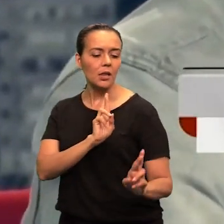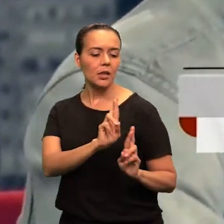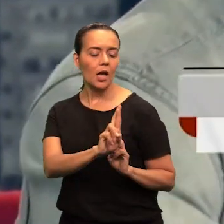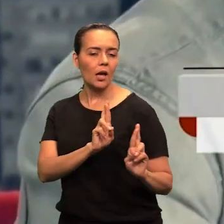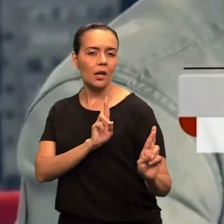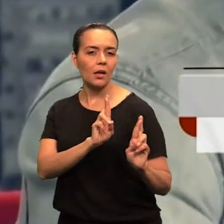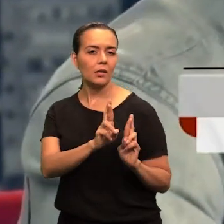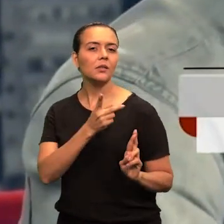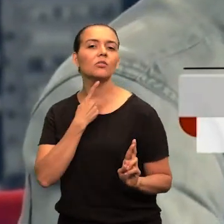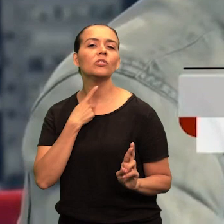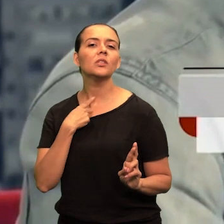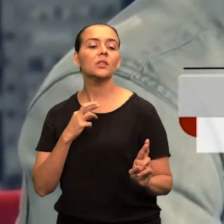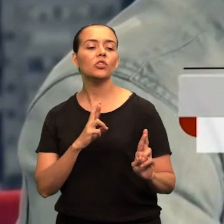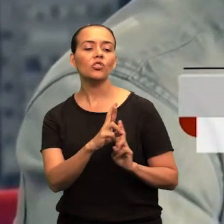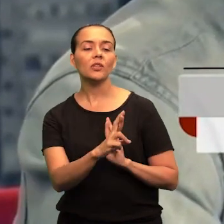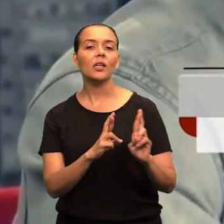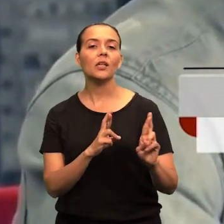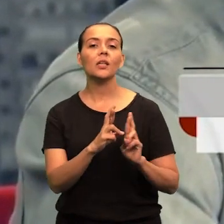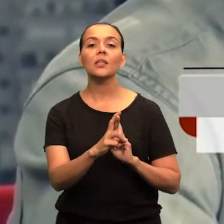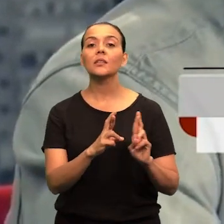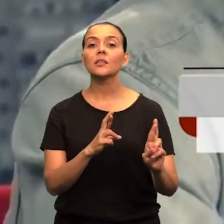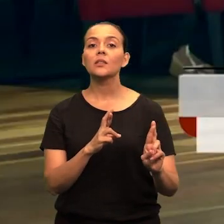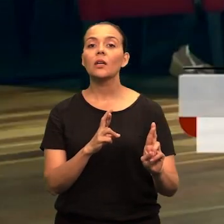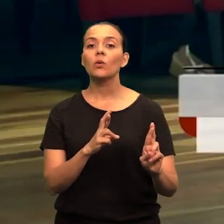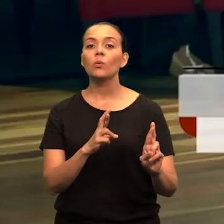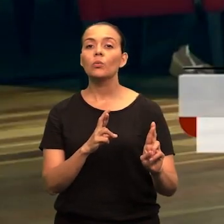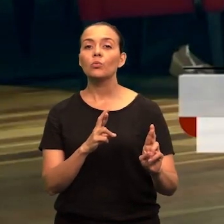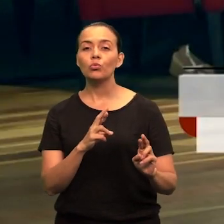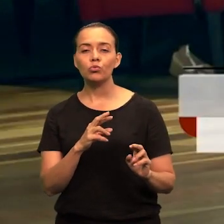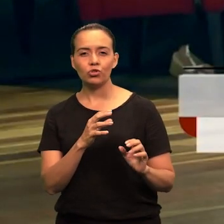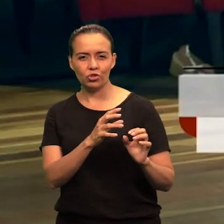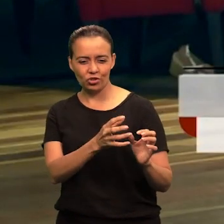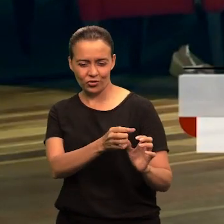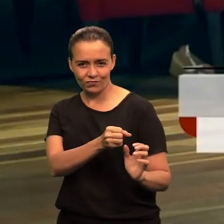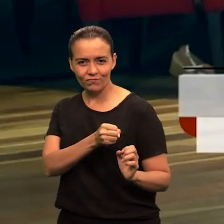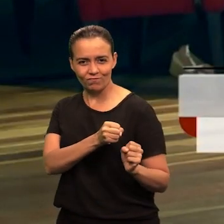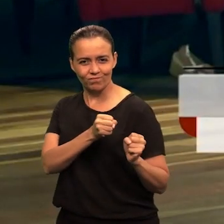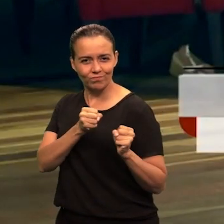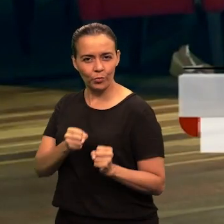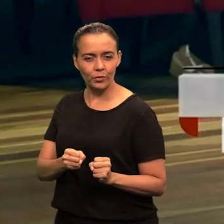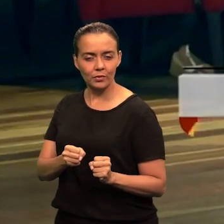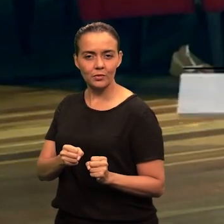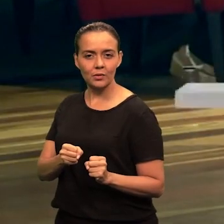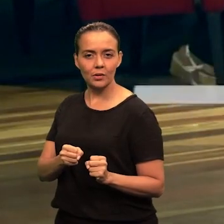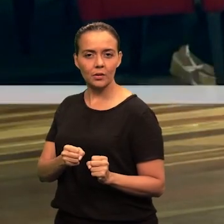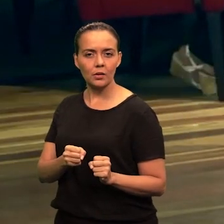e das relações de desejo. As pessoas projetam no governante,